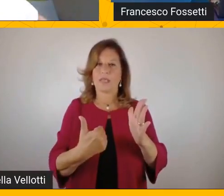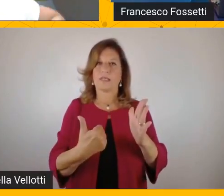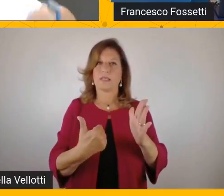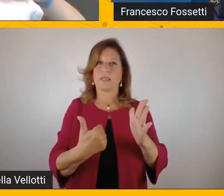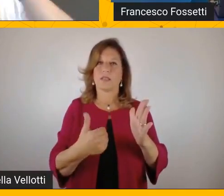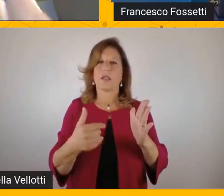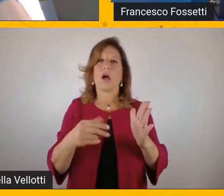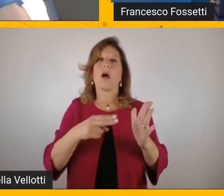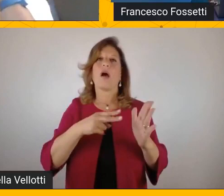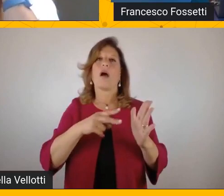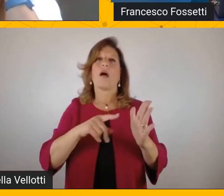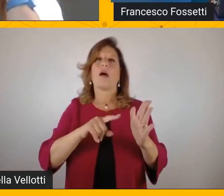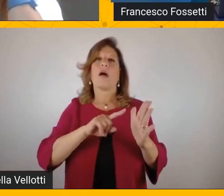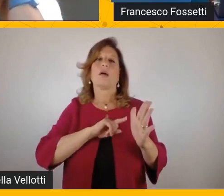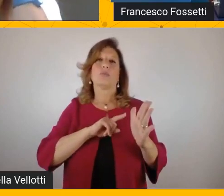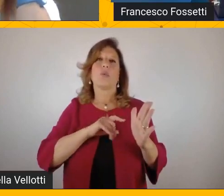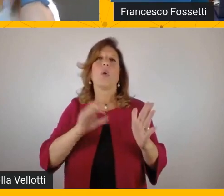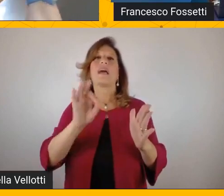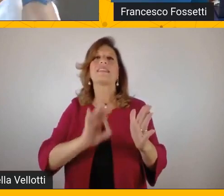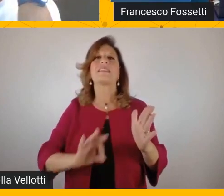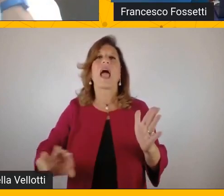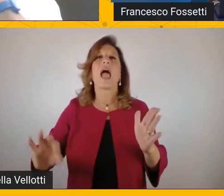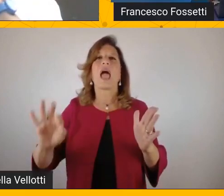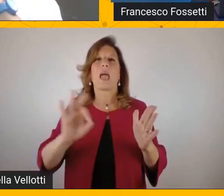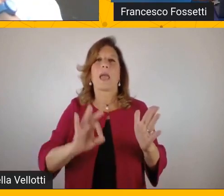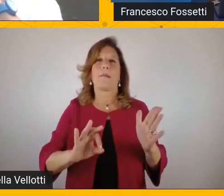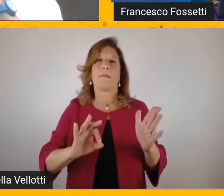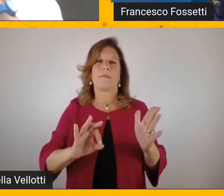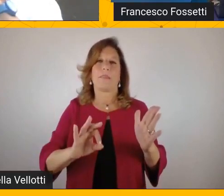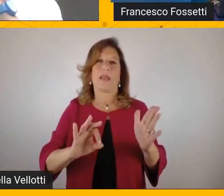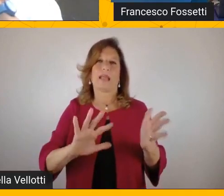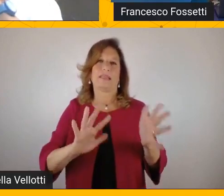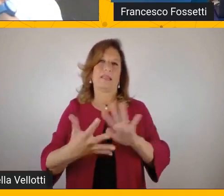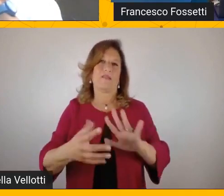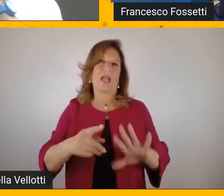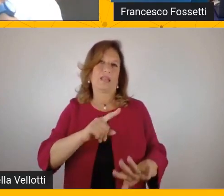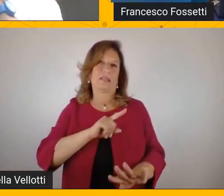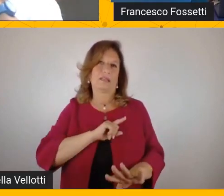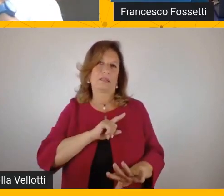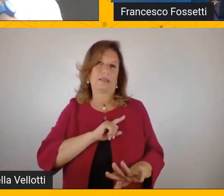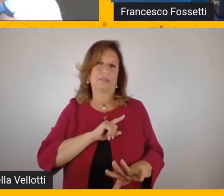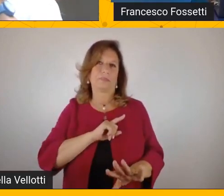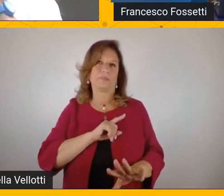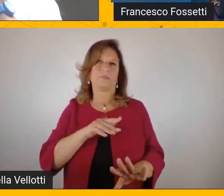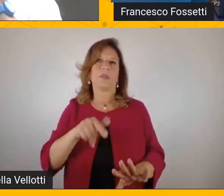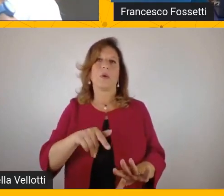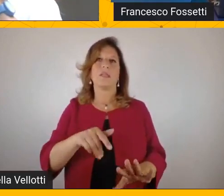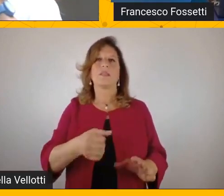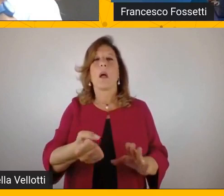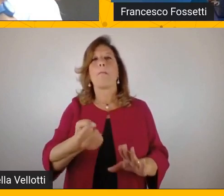sono suoi per sempre però questa è una cosa ancora un po'